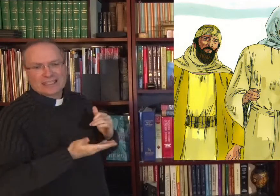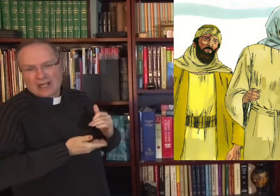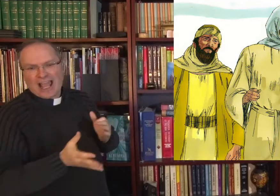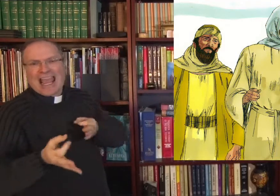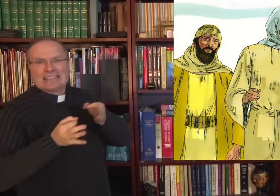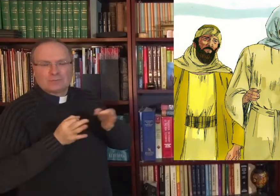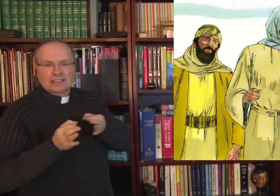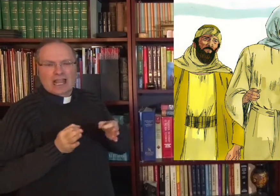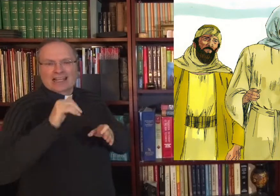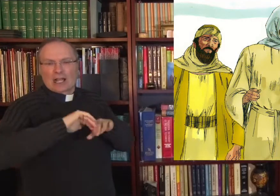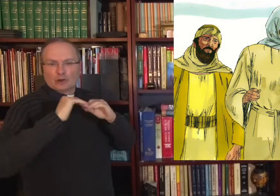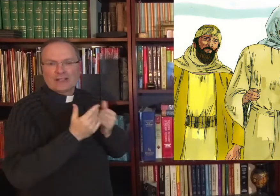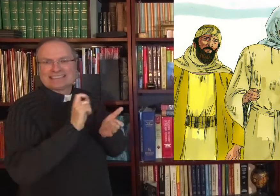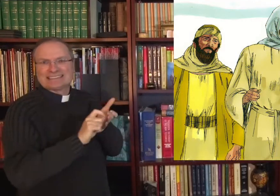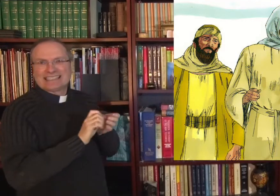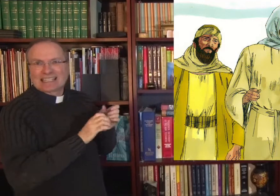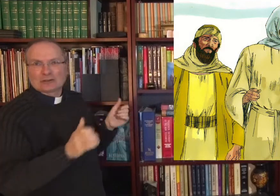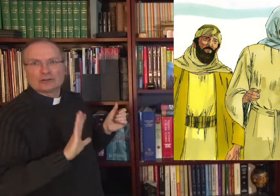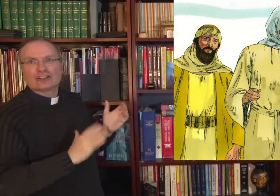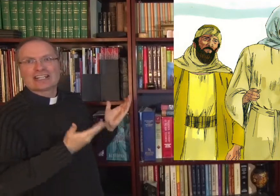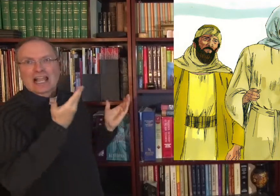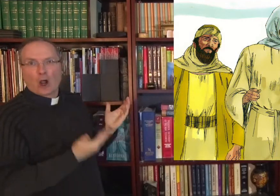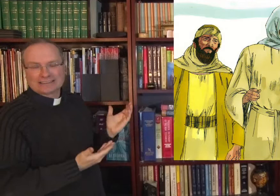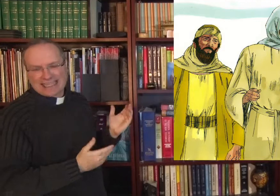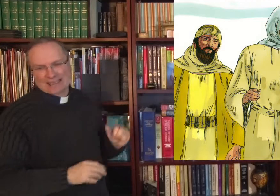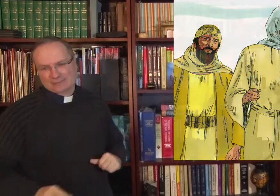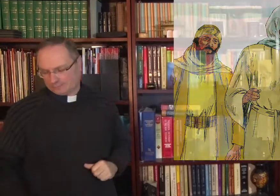il leur expliqua dans toutes les Écritures ce qui le concernait.